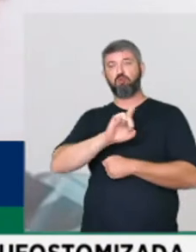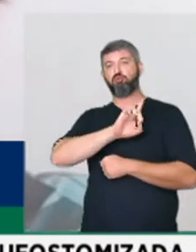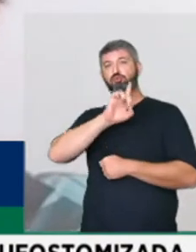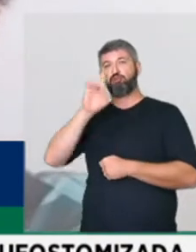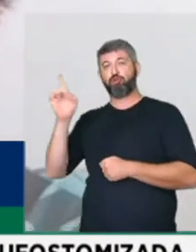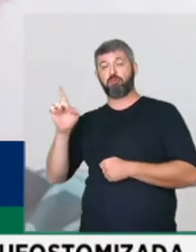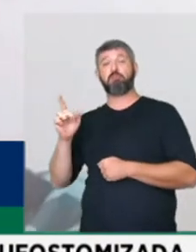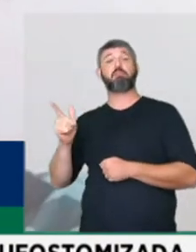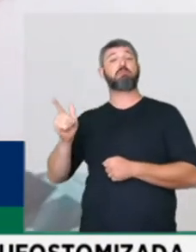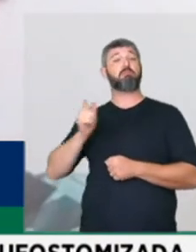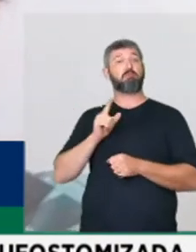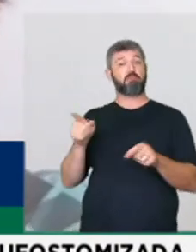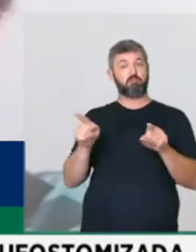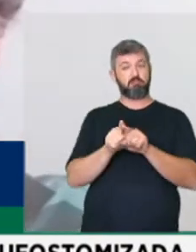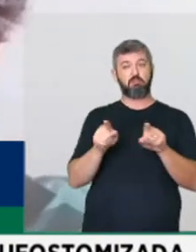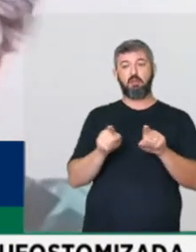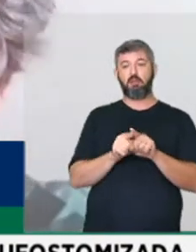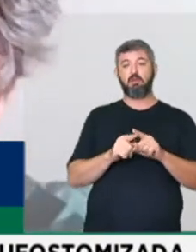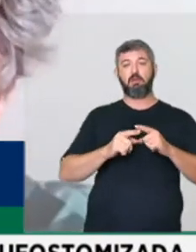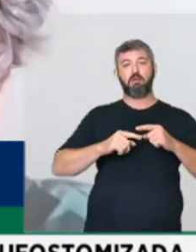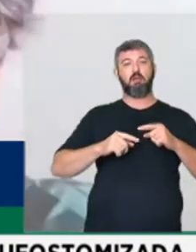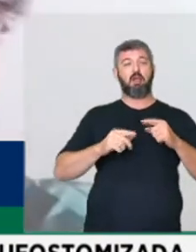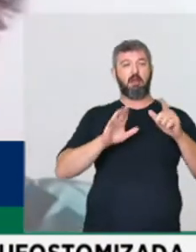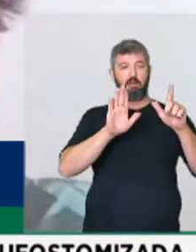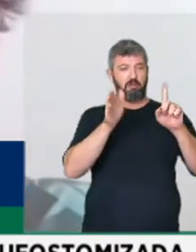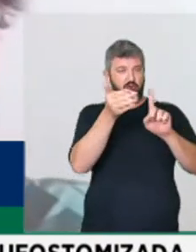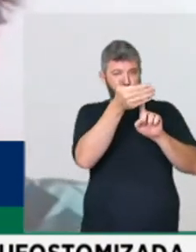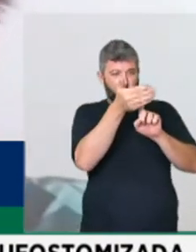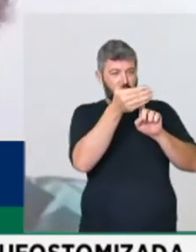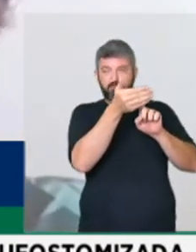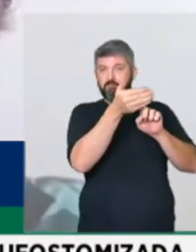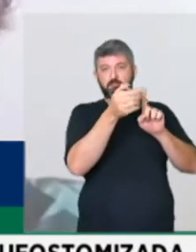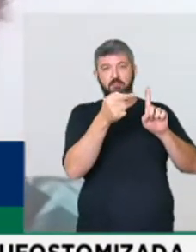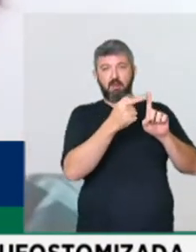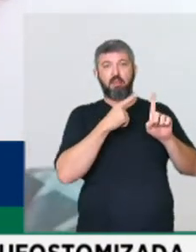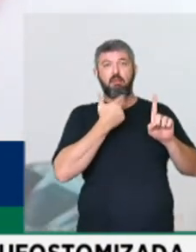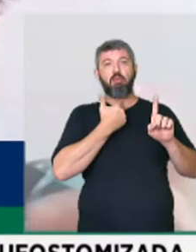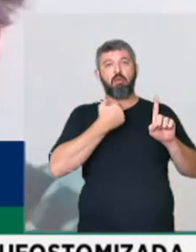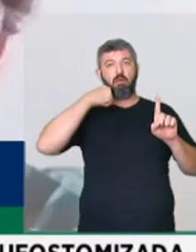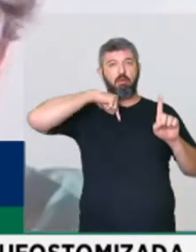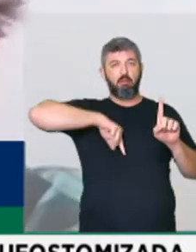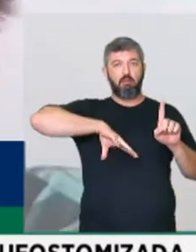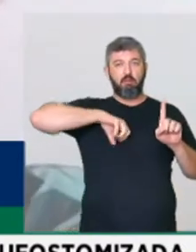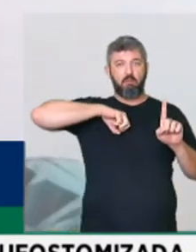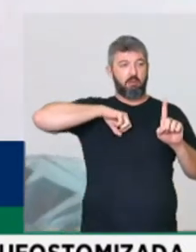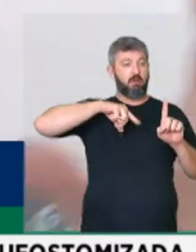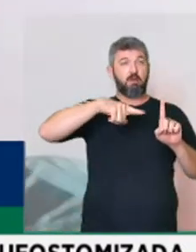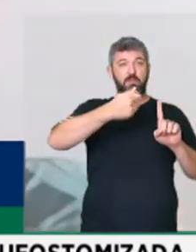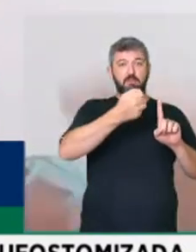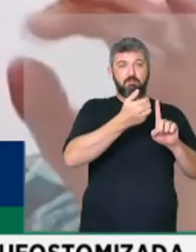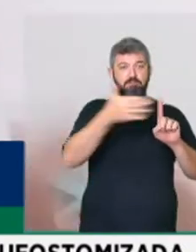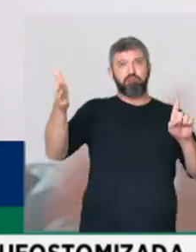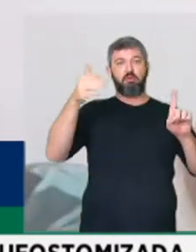CRIANÇA POSSA RESGATAR A SUA PLENITUDE. OU SEJA, PRA QUE ESTA CRIANÇA POSSA SER ATENDIDA E TER UMA ATENÇÃO